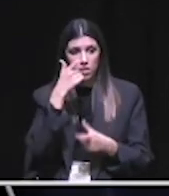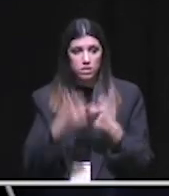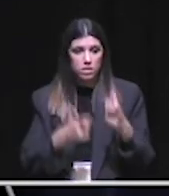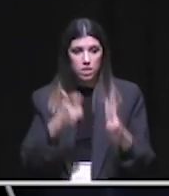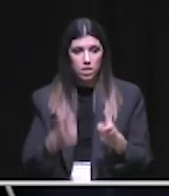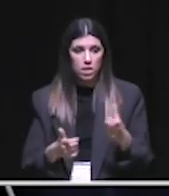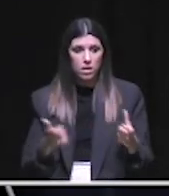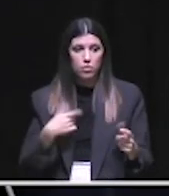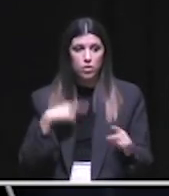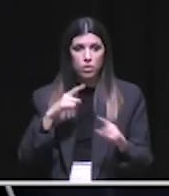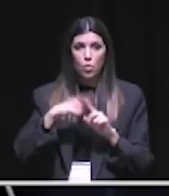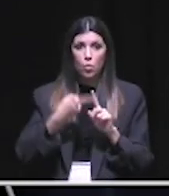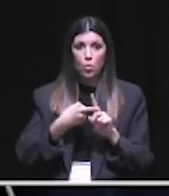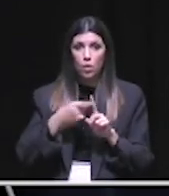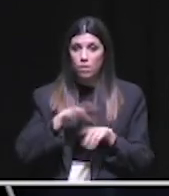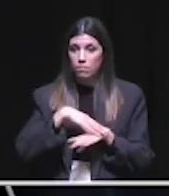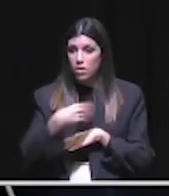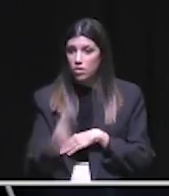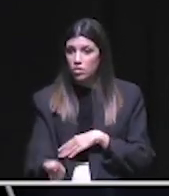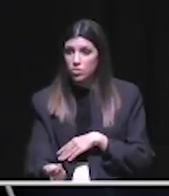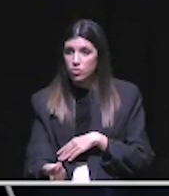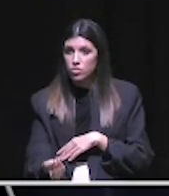Volvido quase um ano esta proposta não teve qualquer desenvolvimento,